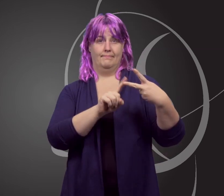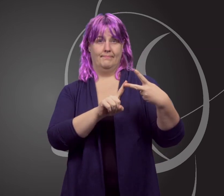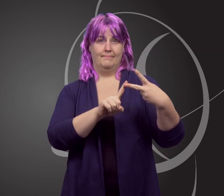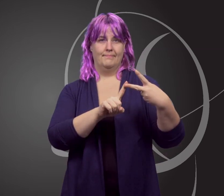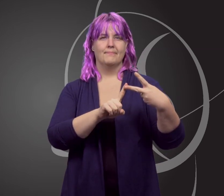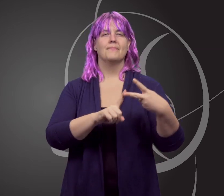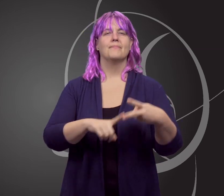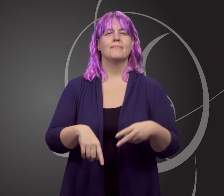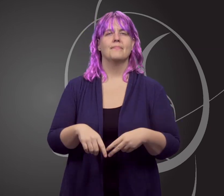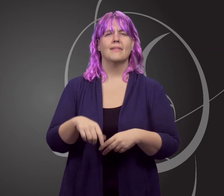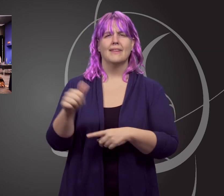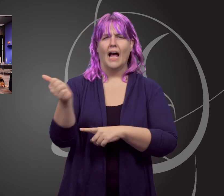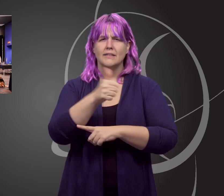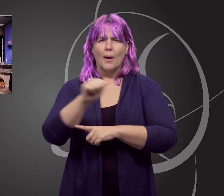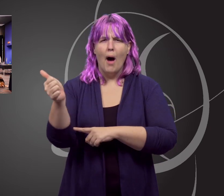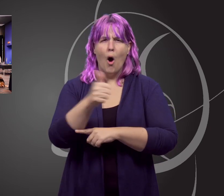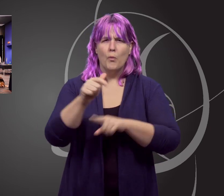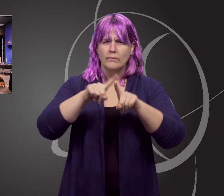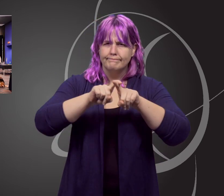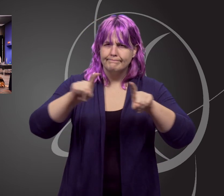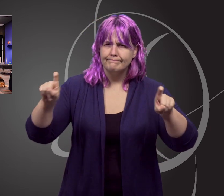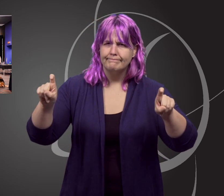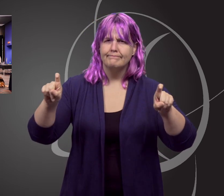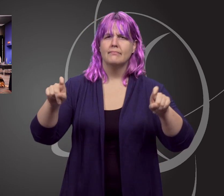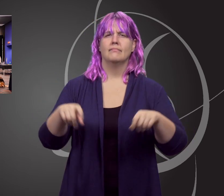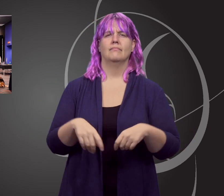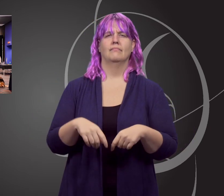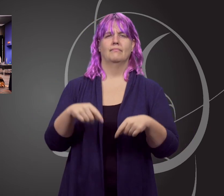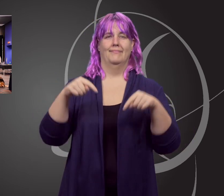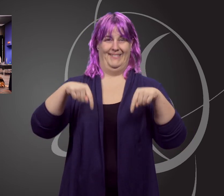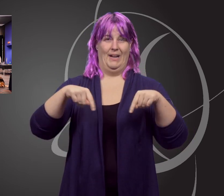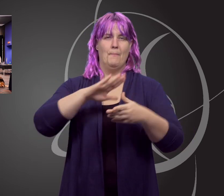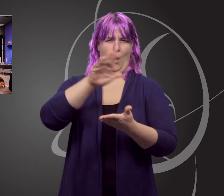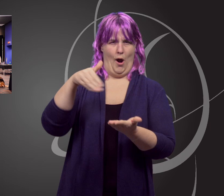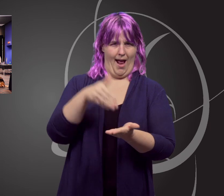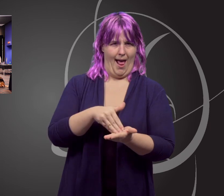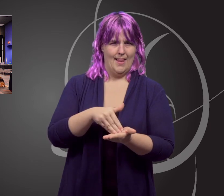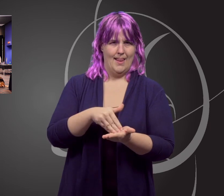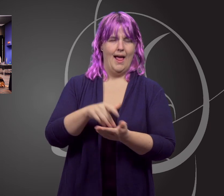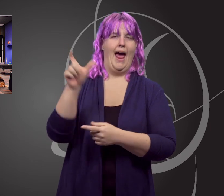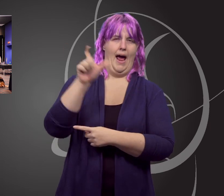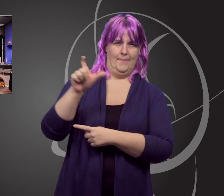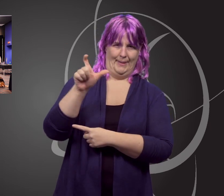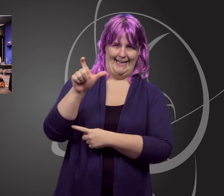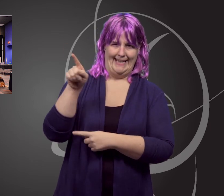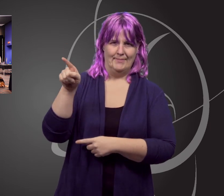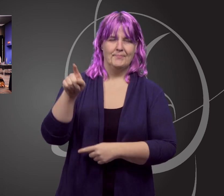Les transports, à Montréal, au Québec